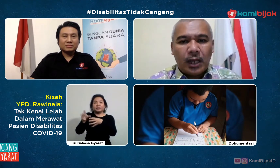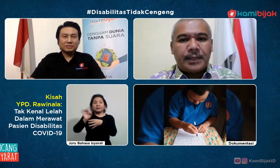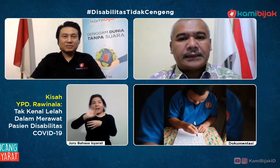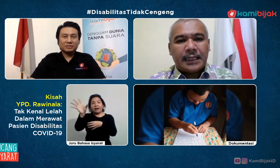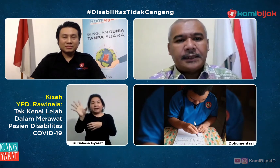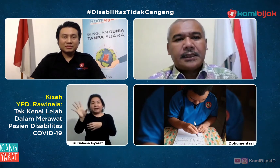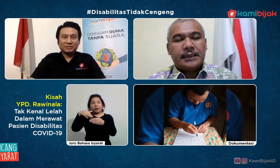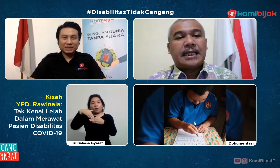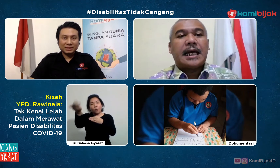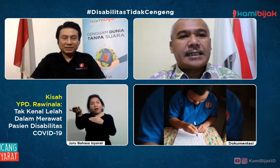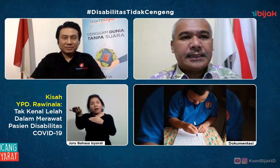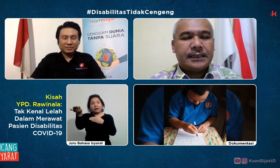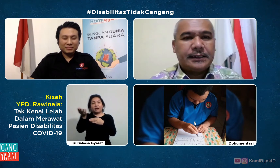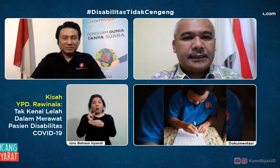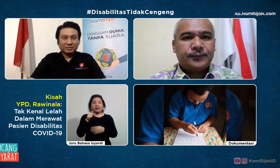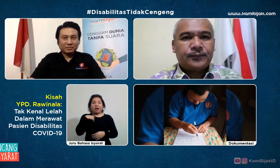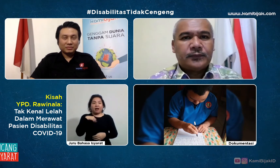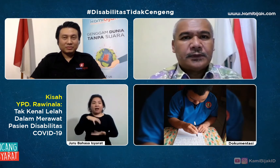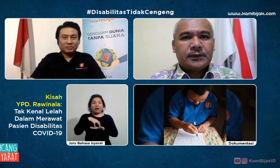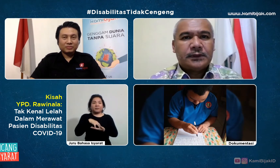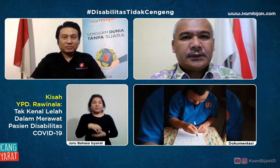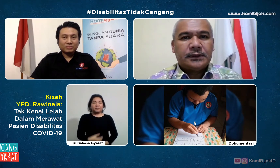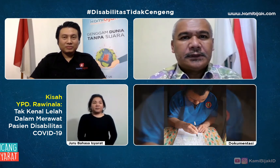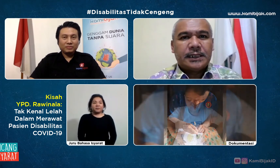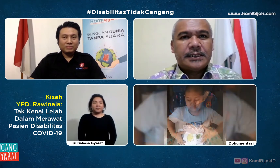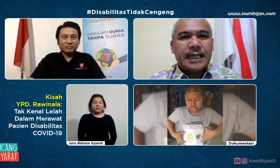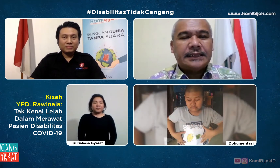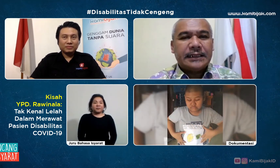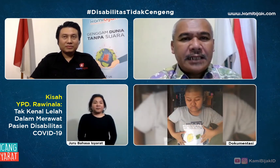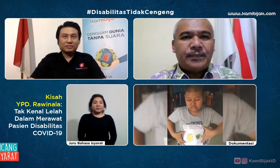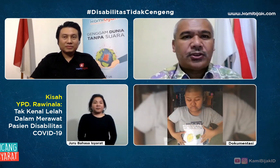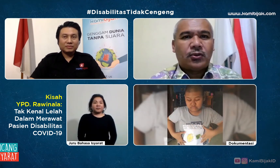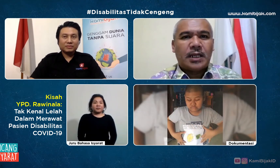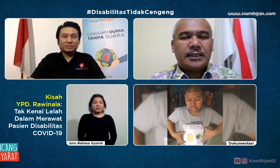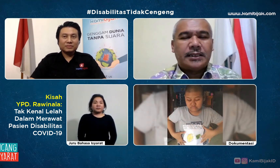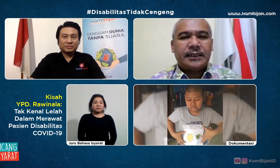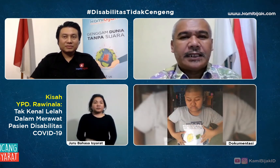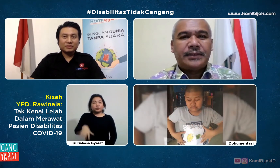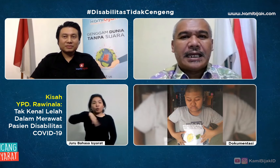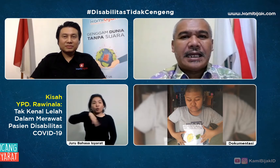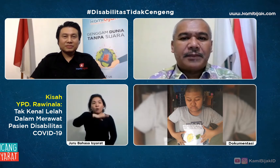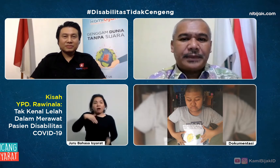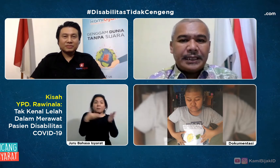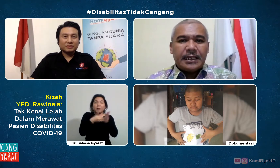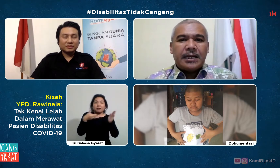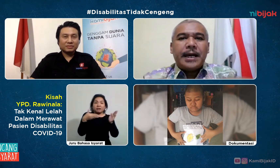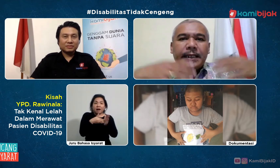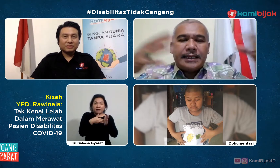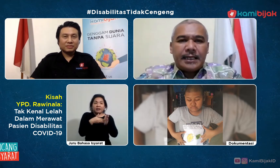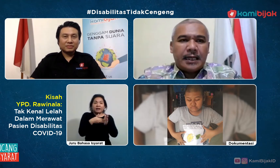Hambatan kita tangani dan dia tidak bersekolah di rawinala tapi lembaga